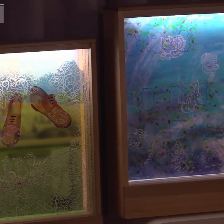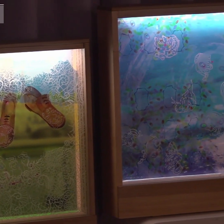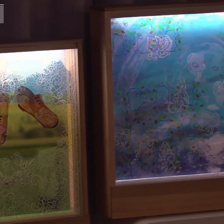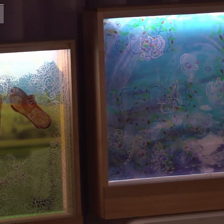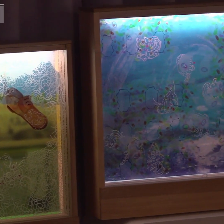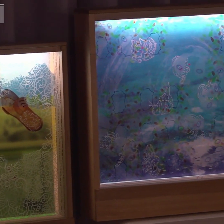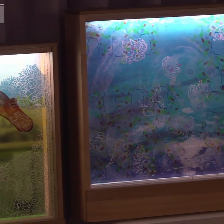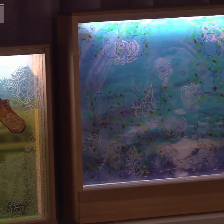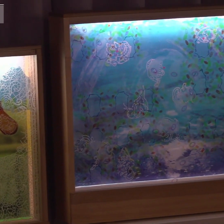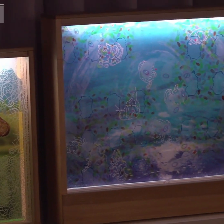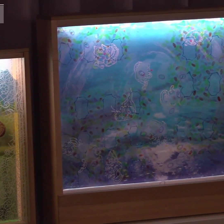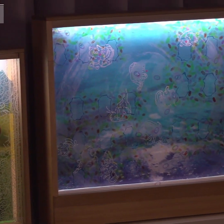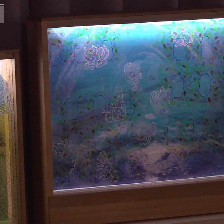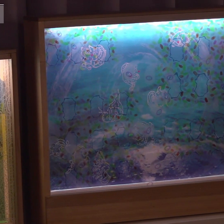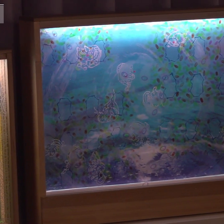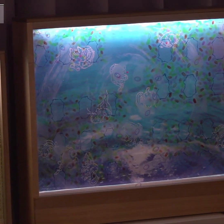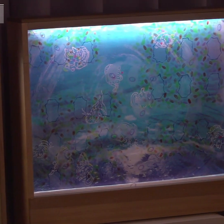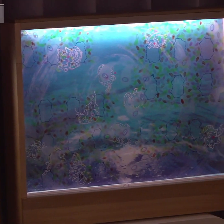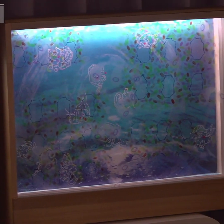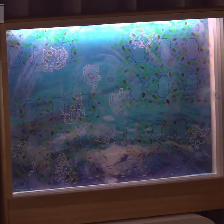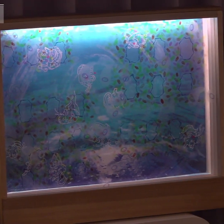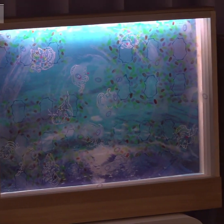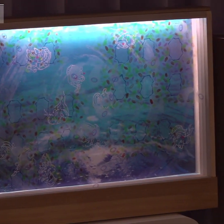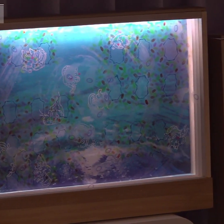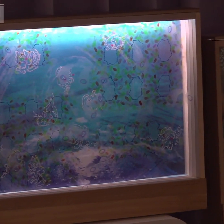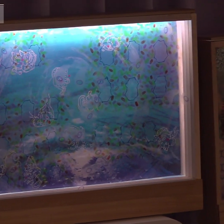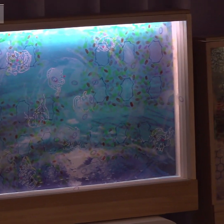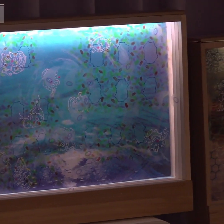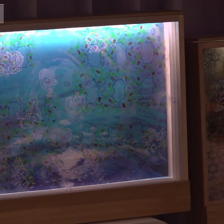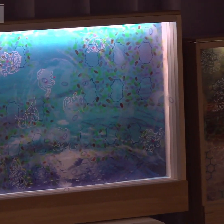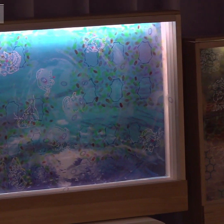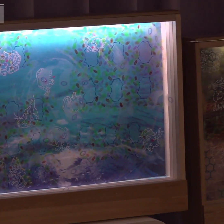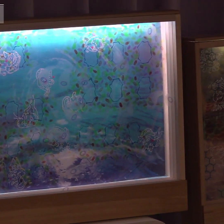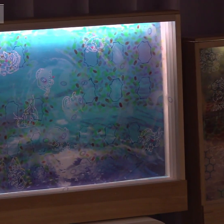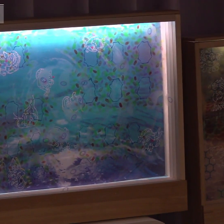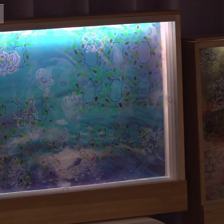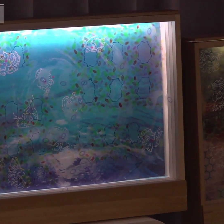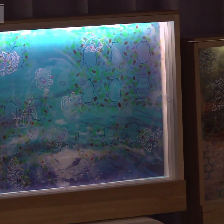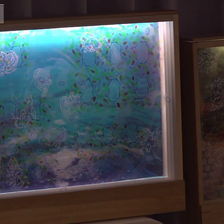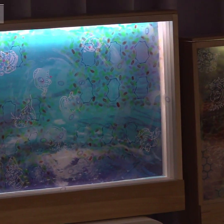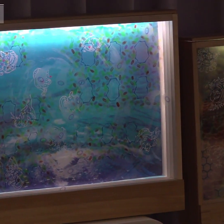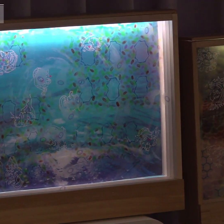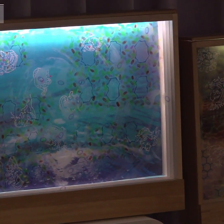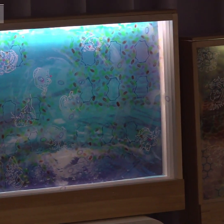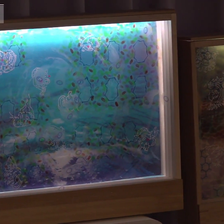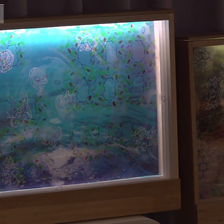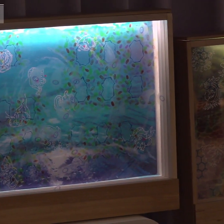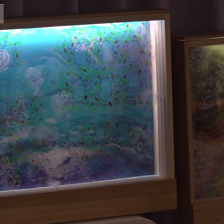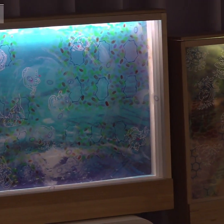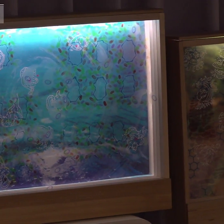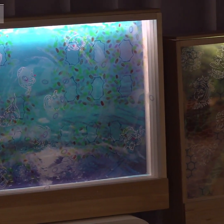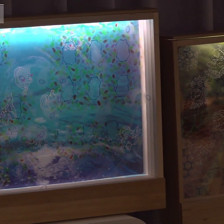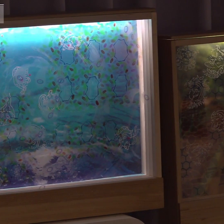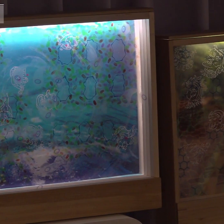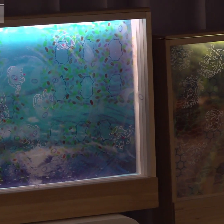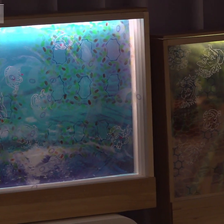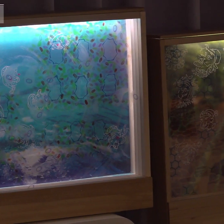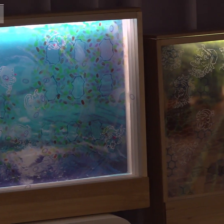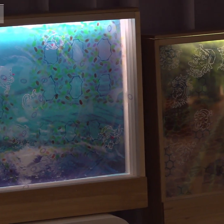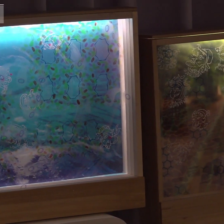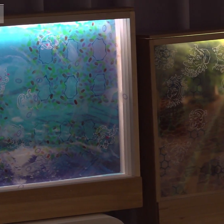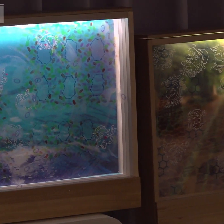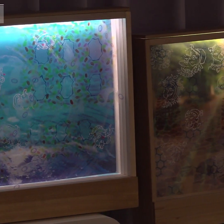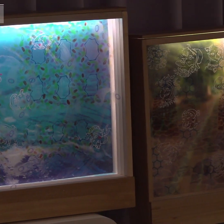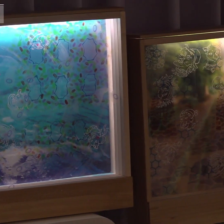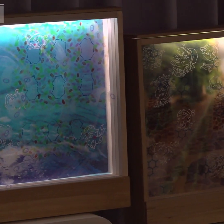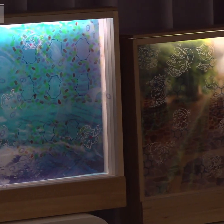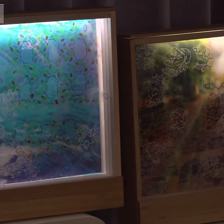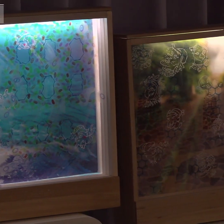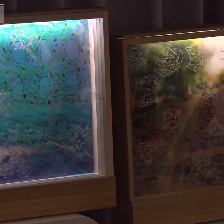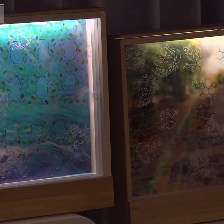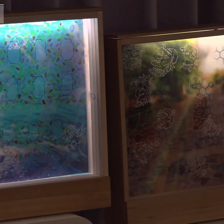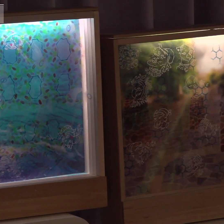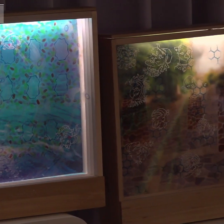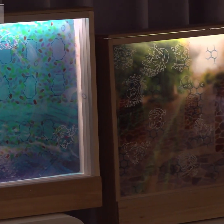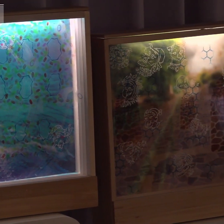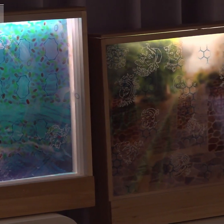何重にもアクリルのね透明板があって そこにまりさんが見えているいろんな模様が描かれています